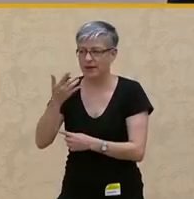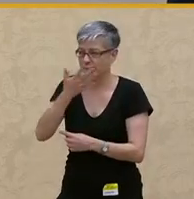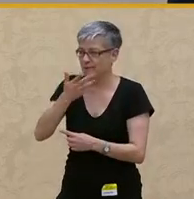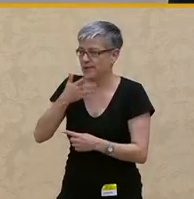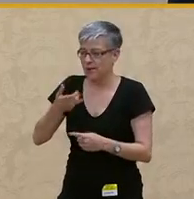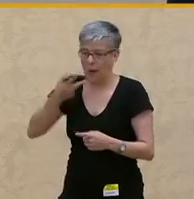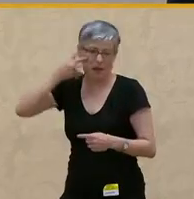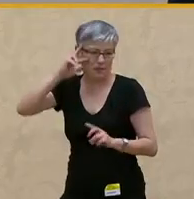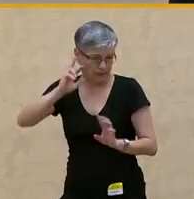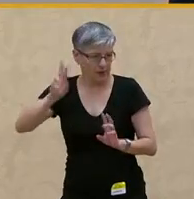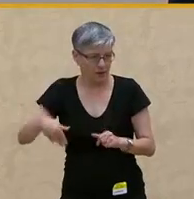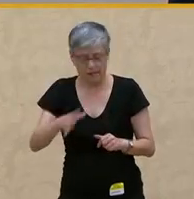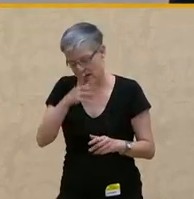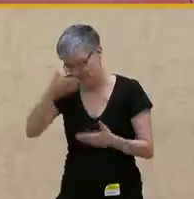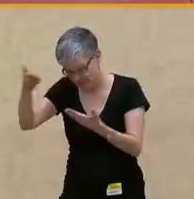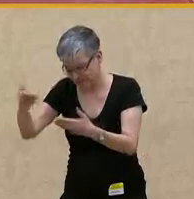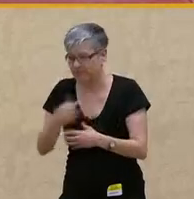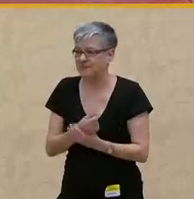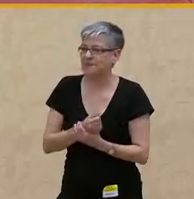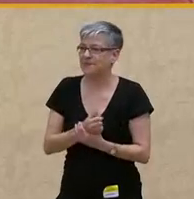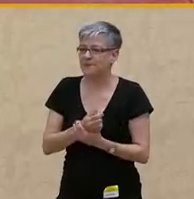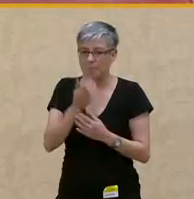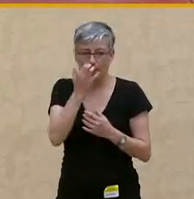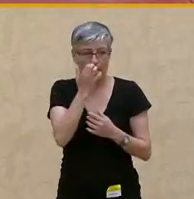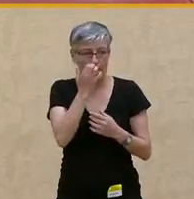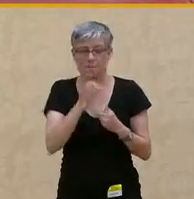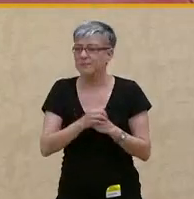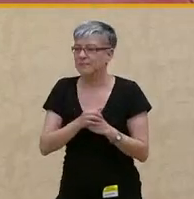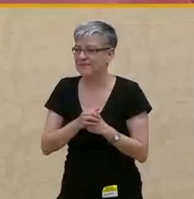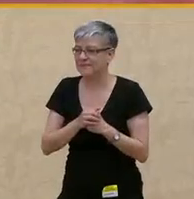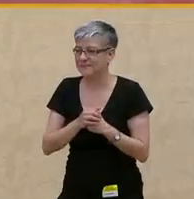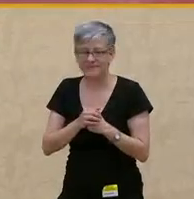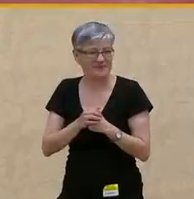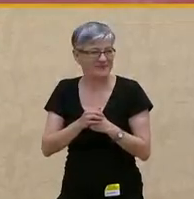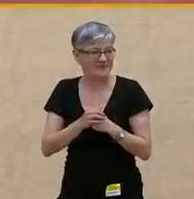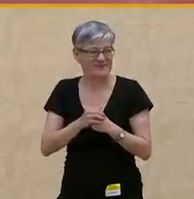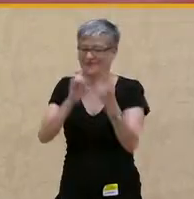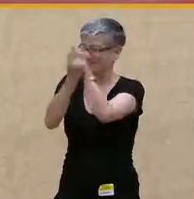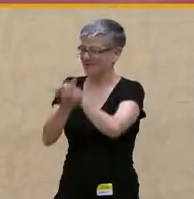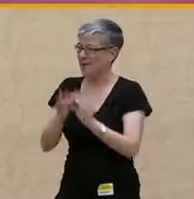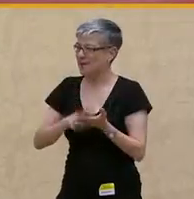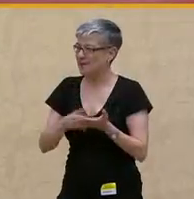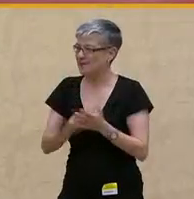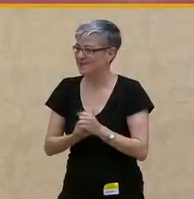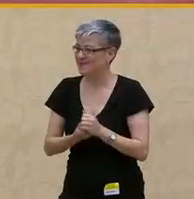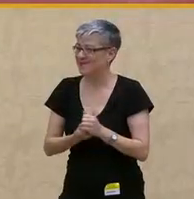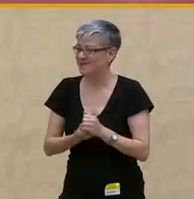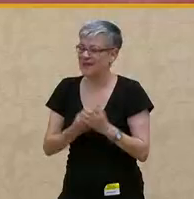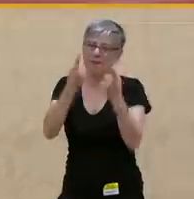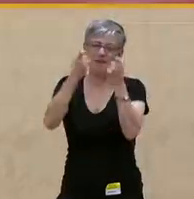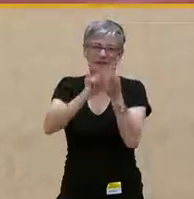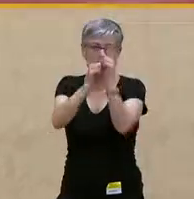Por tanto, tiene usted, por favor, la palabra. Perdón, hace falta un cambio de intérprete.